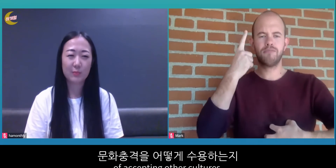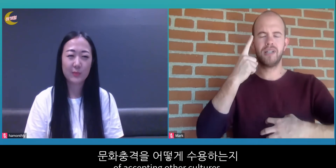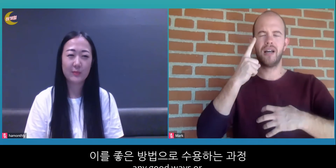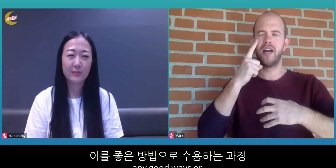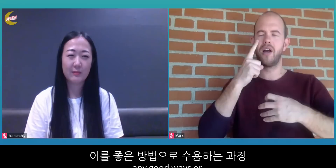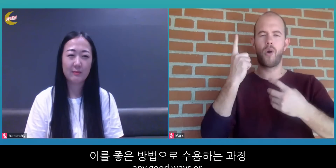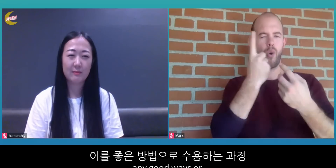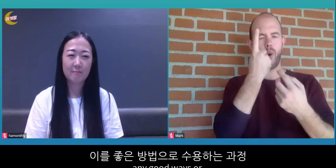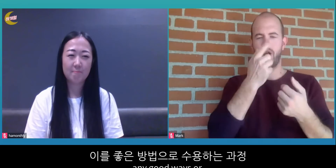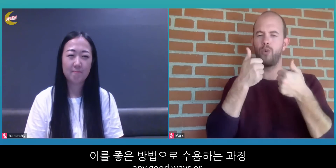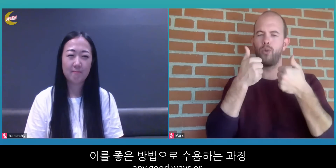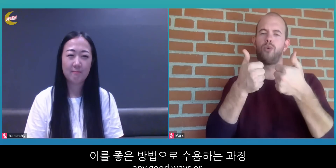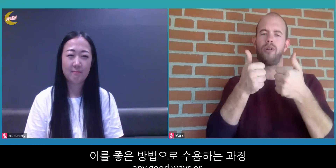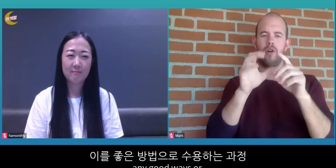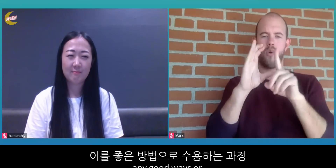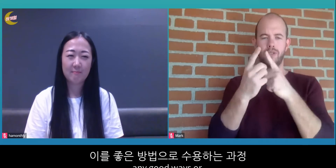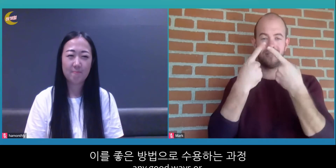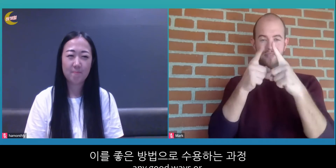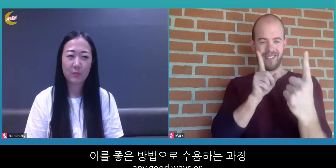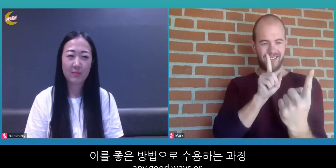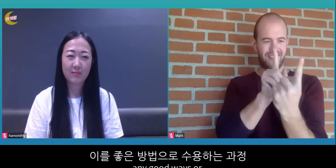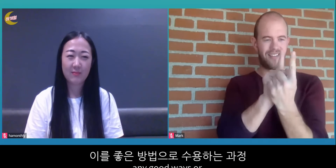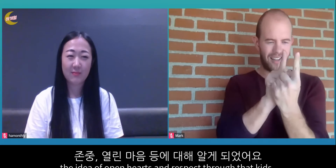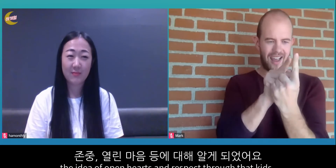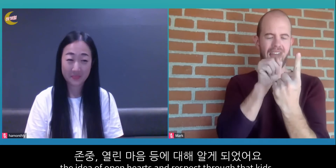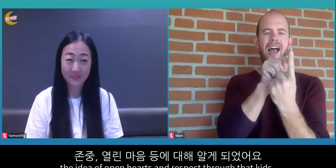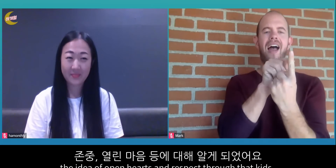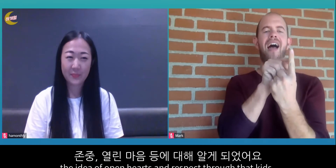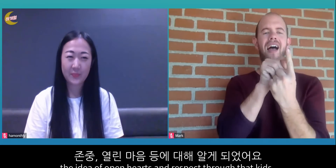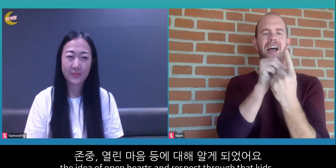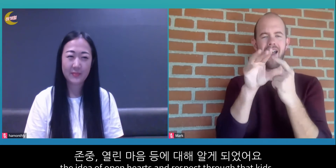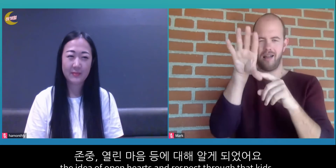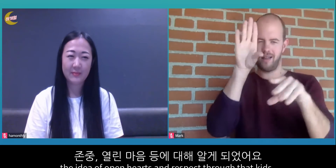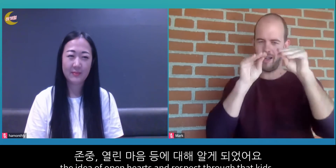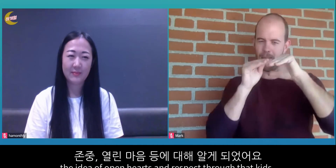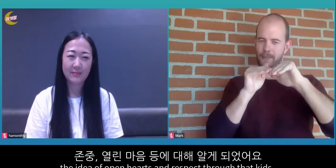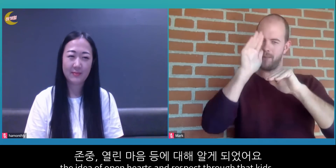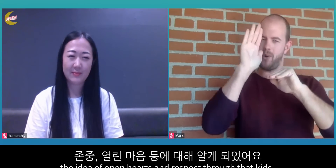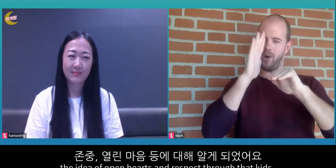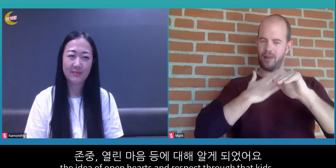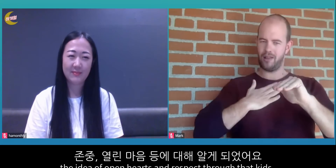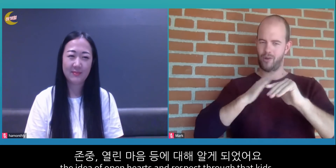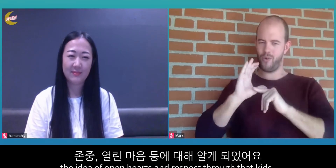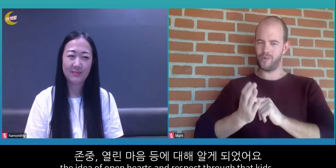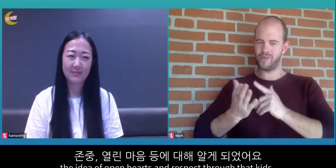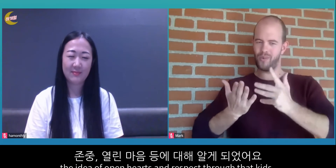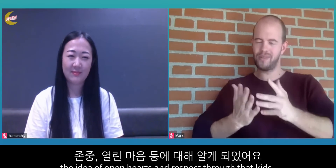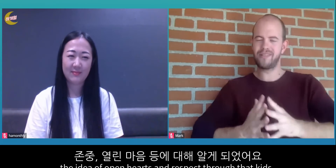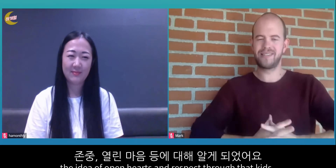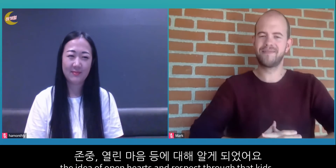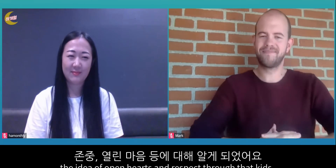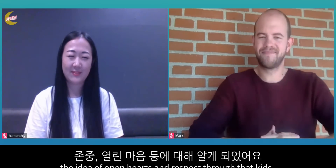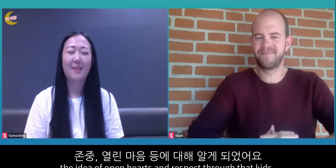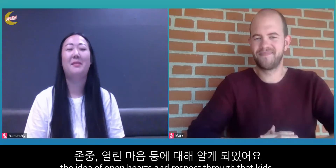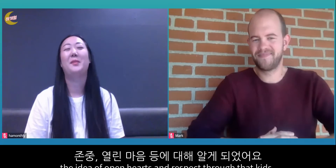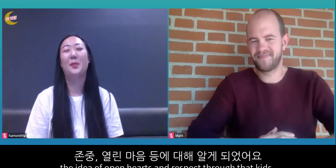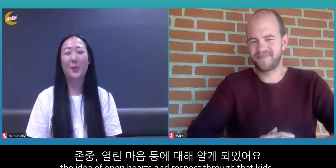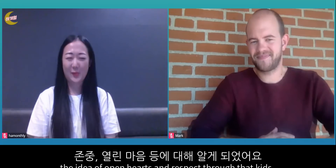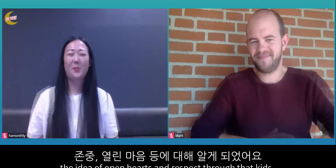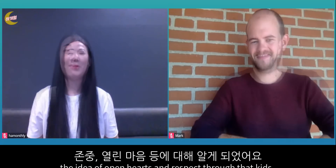良い方法、またはその子供たちを通して心を開いて尊敬するという考え についての洞察を得ました 。